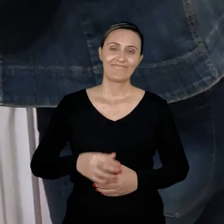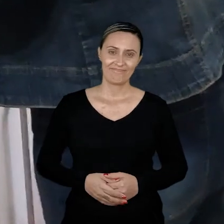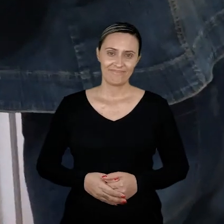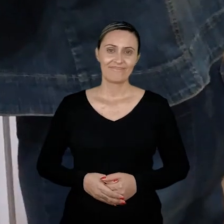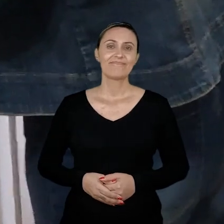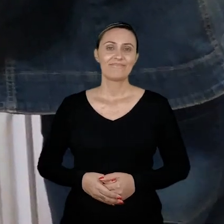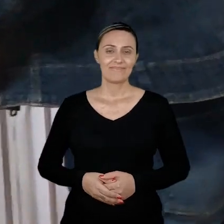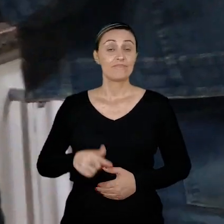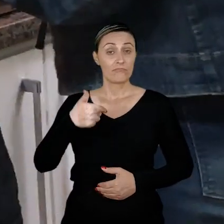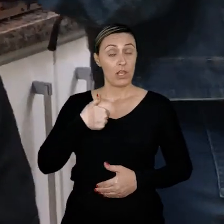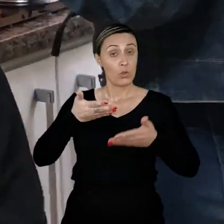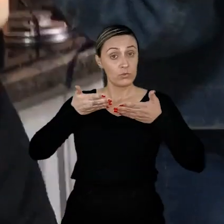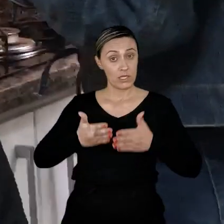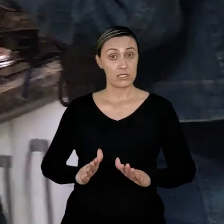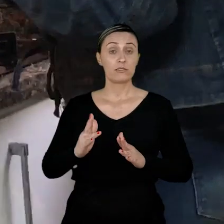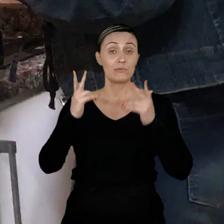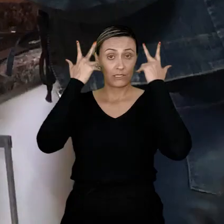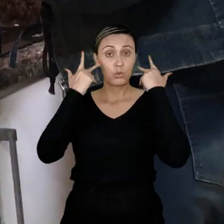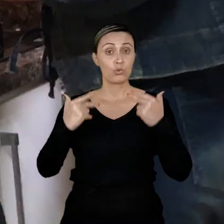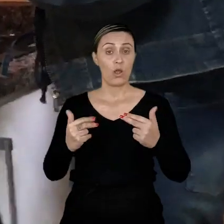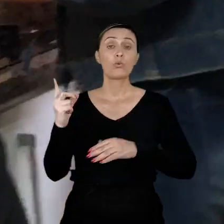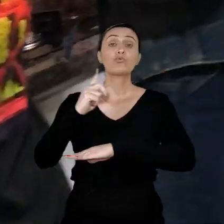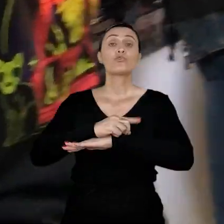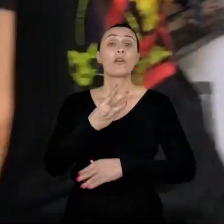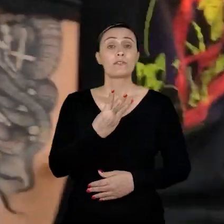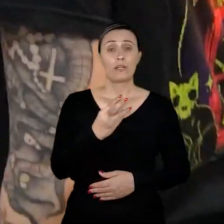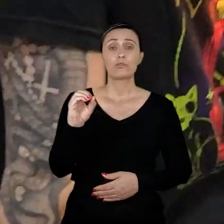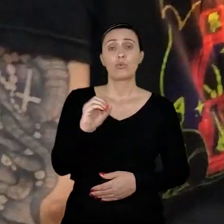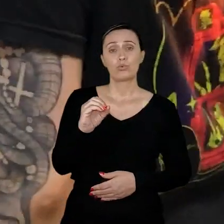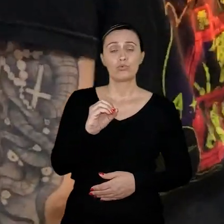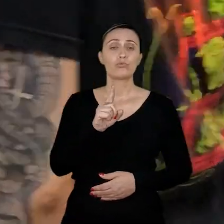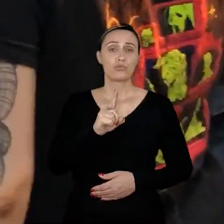Eu nasci de parto natural no dia 3 de outubro de 1975,